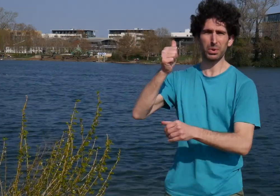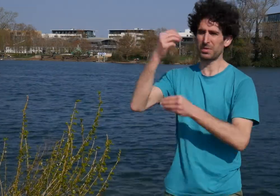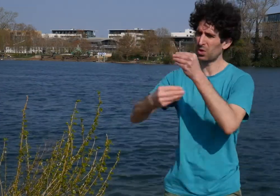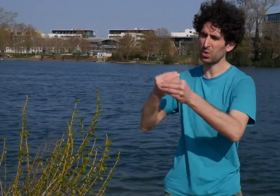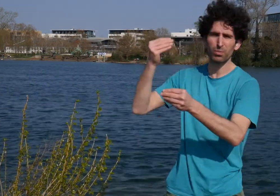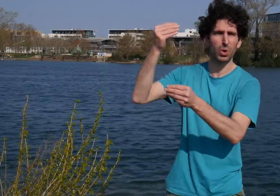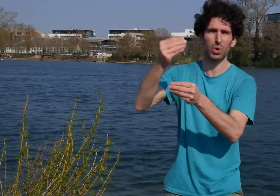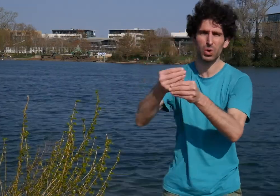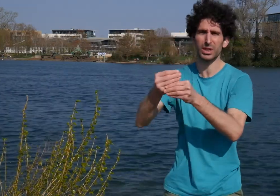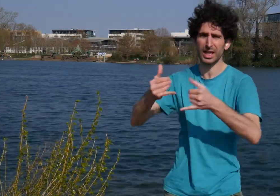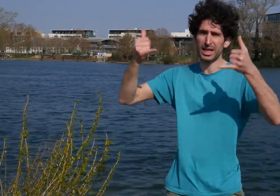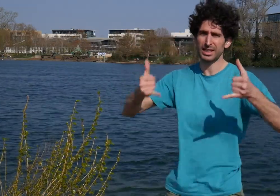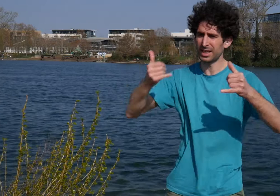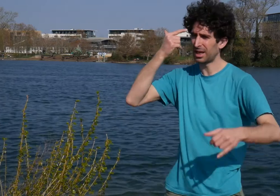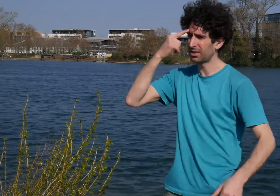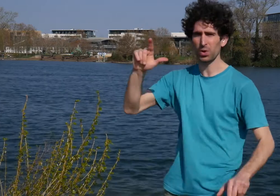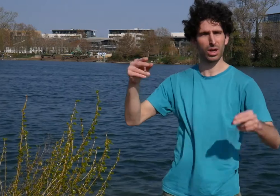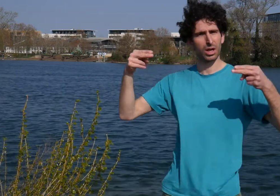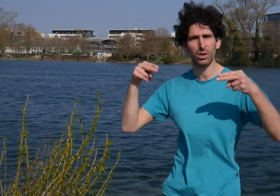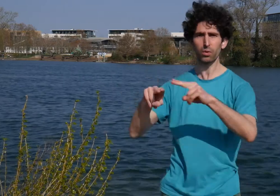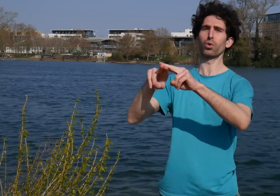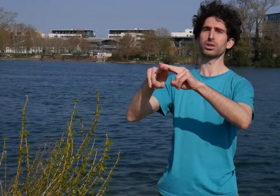Le tout premier au monde vient de Lyon, à la confluence.